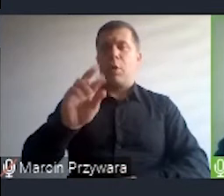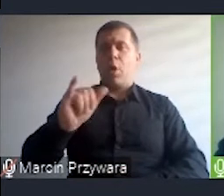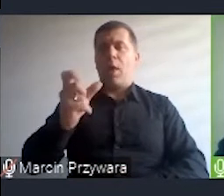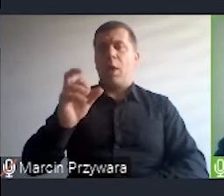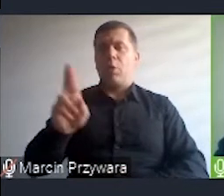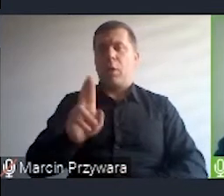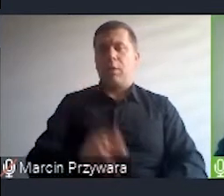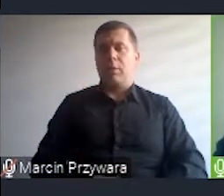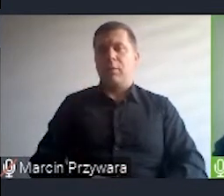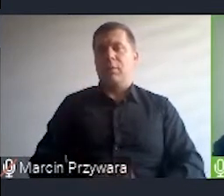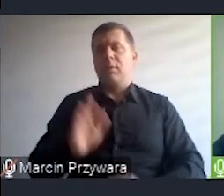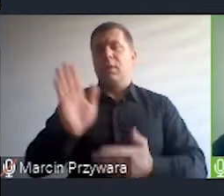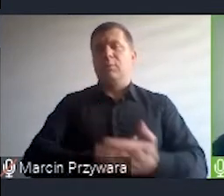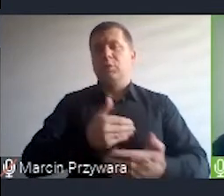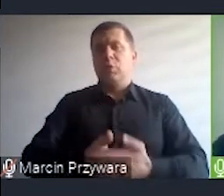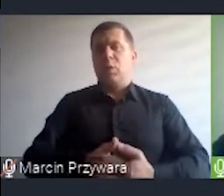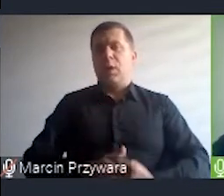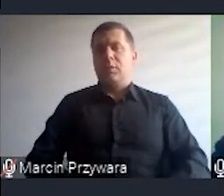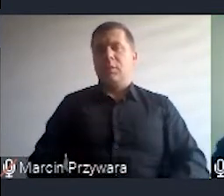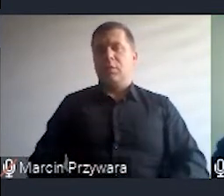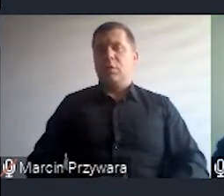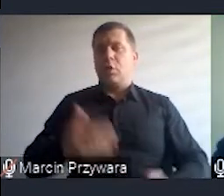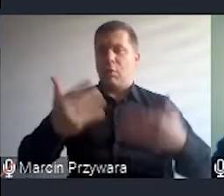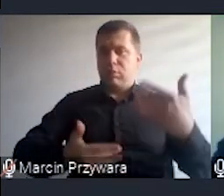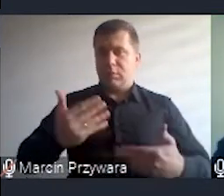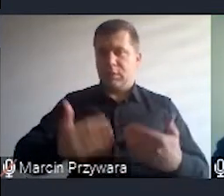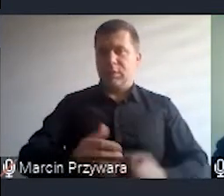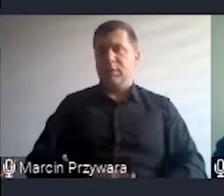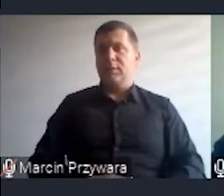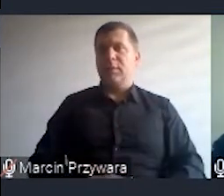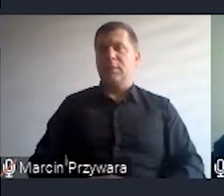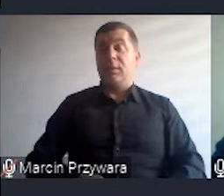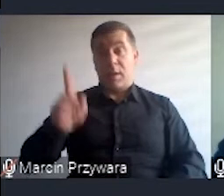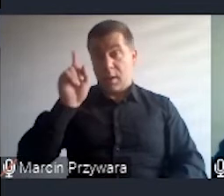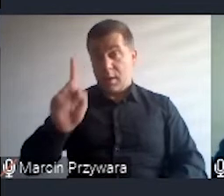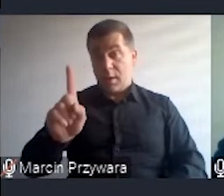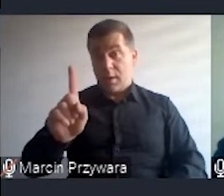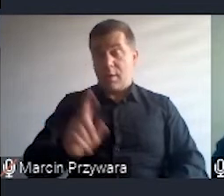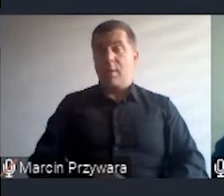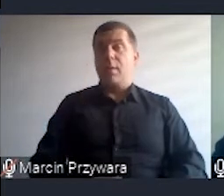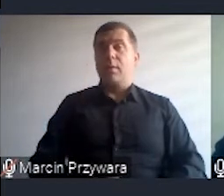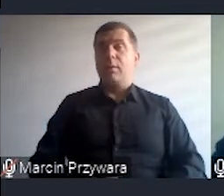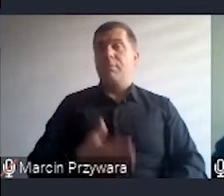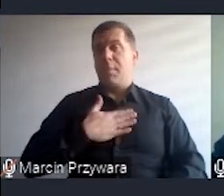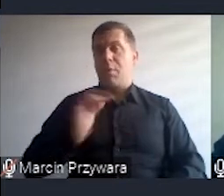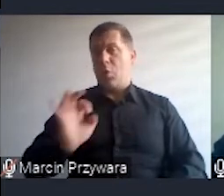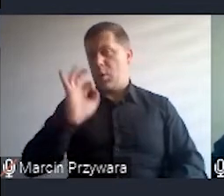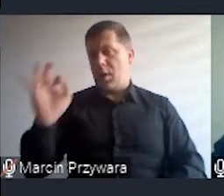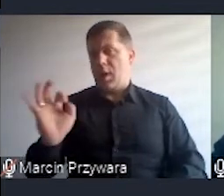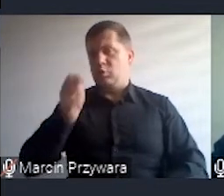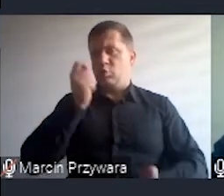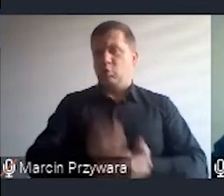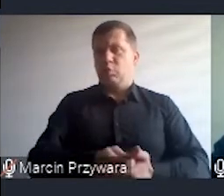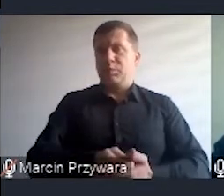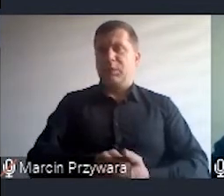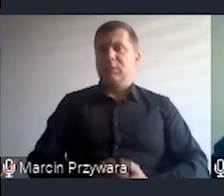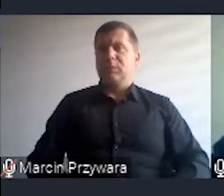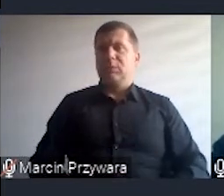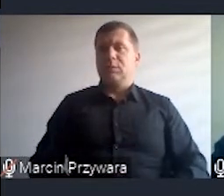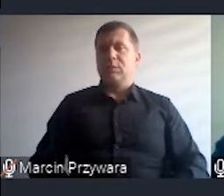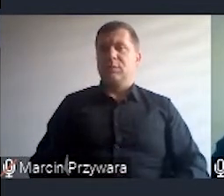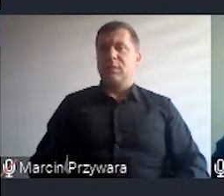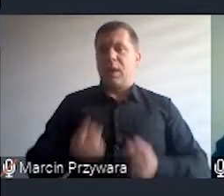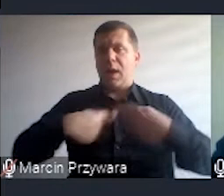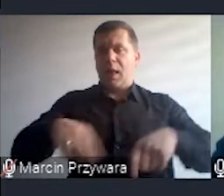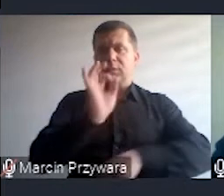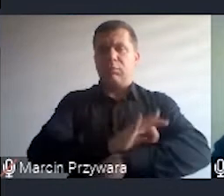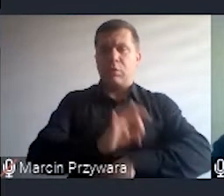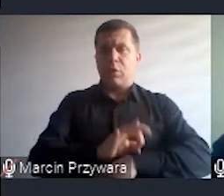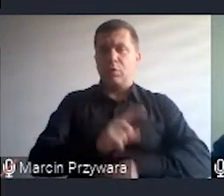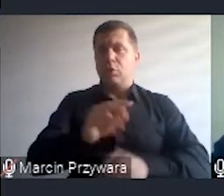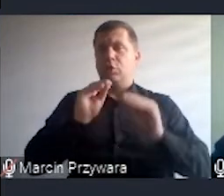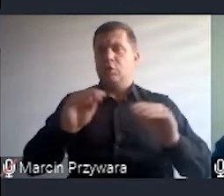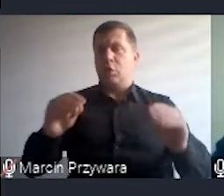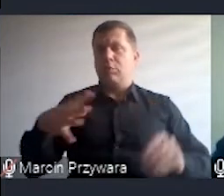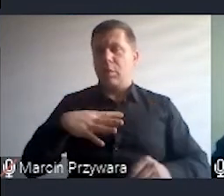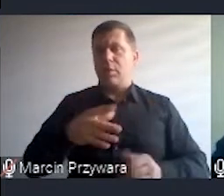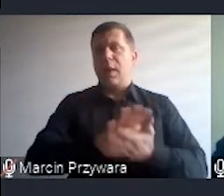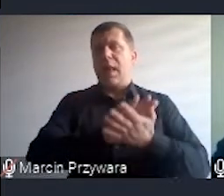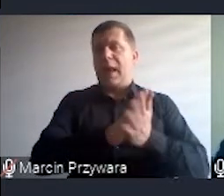Na przykład komputery, ale miałem okazję realizować projekt w którym szkoliliśmy rehabilitantów